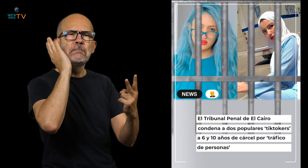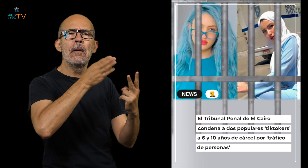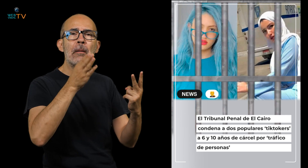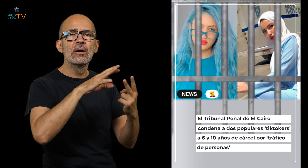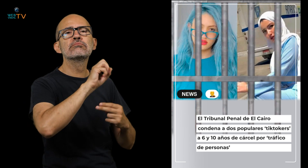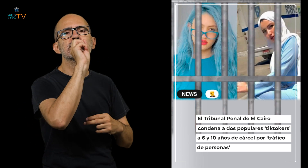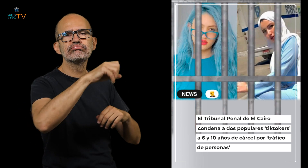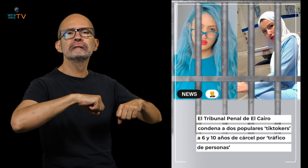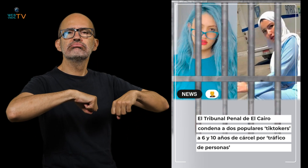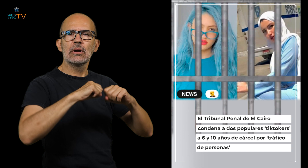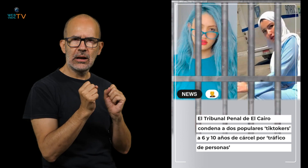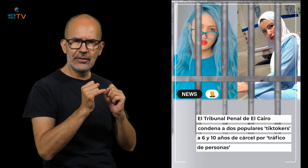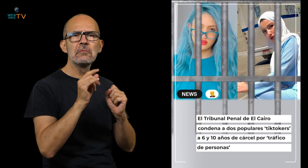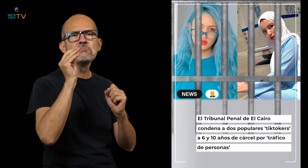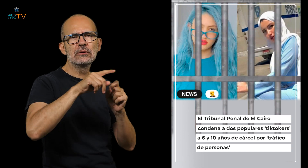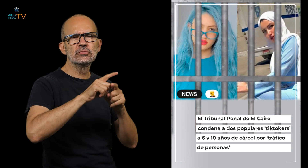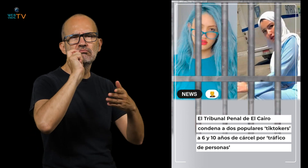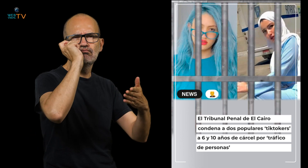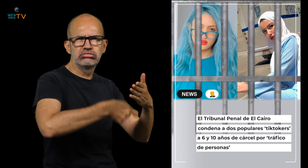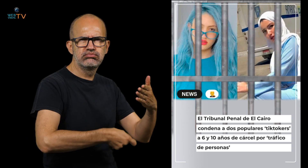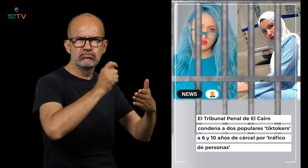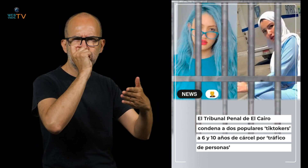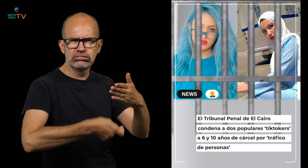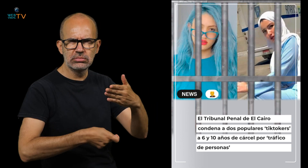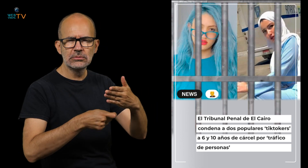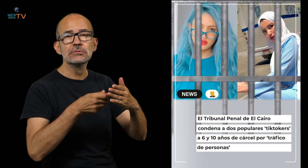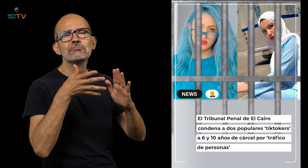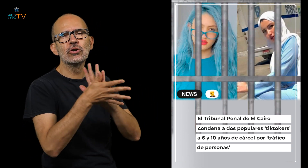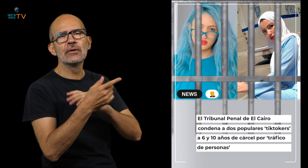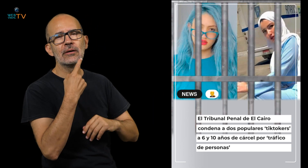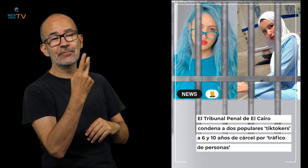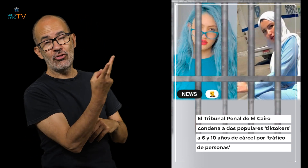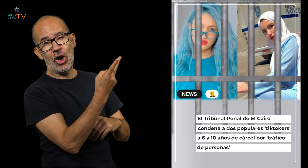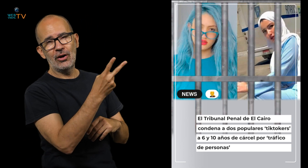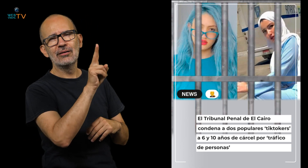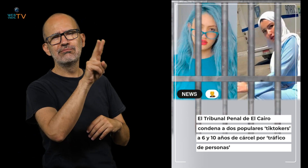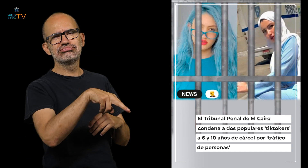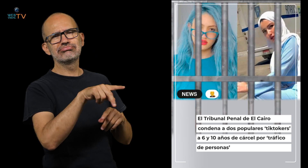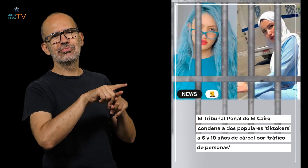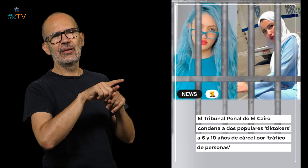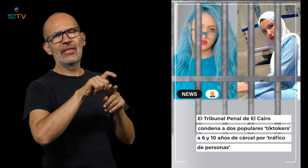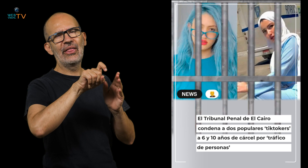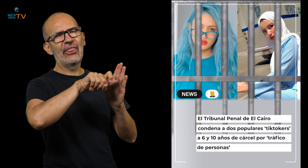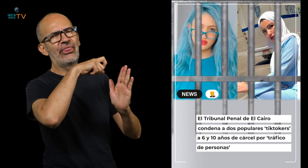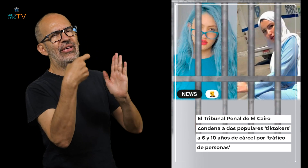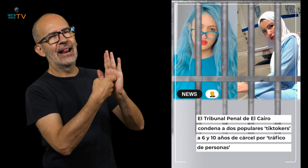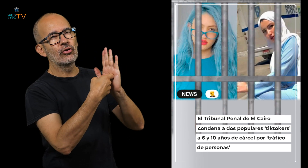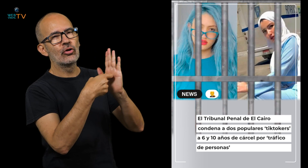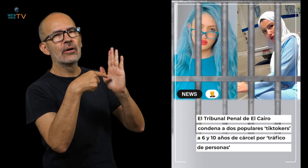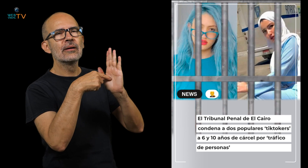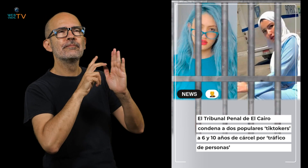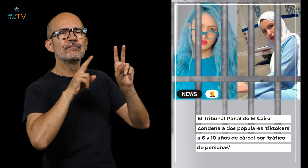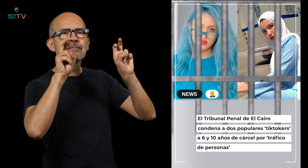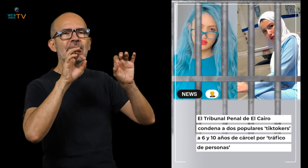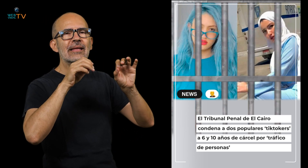a penas de cárcel y cuantiosas multas por, supuestamente, incurrir en un delito